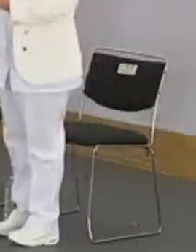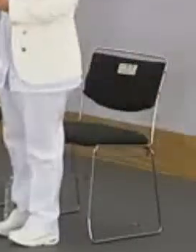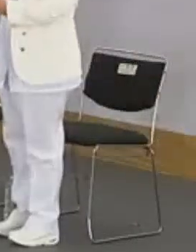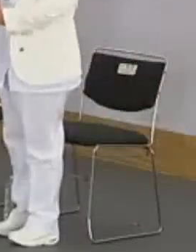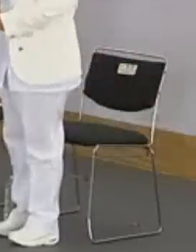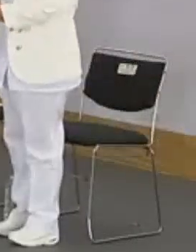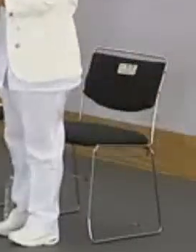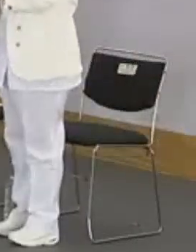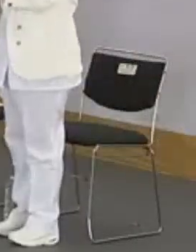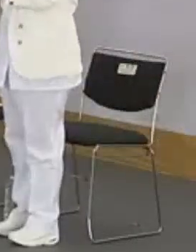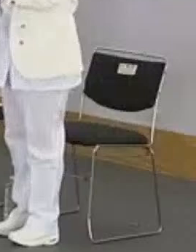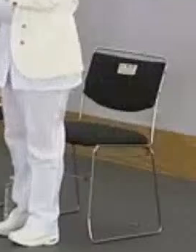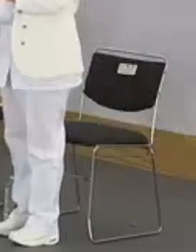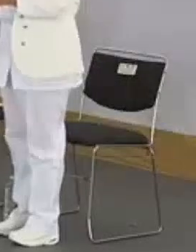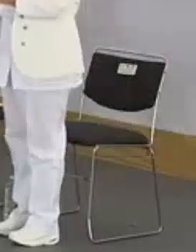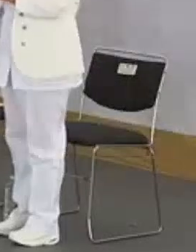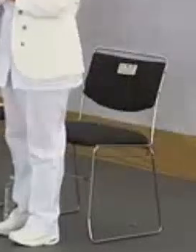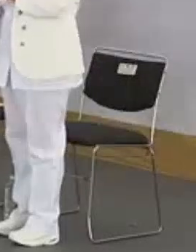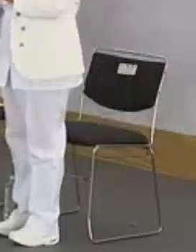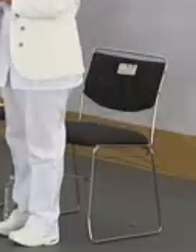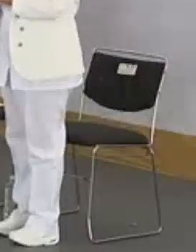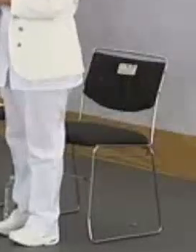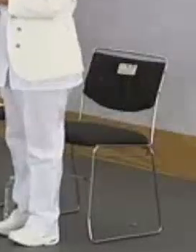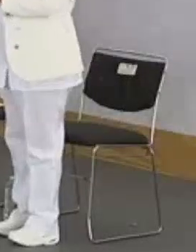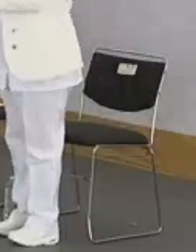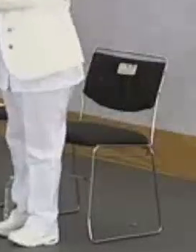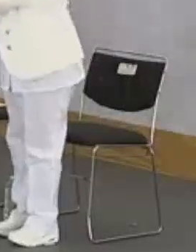President,